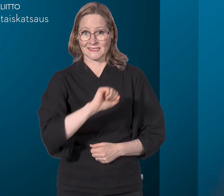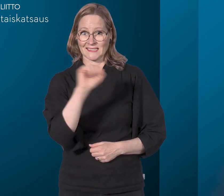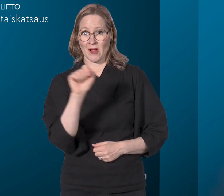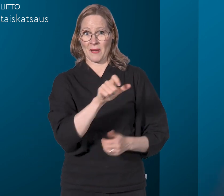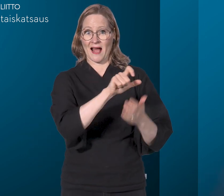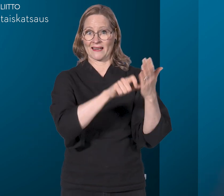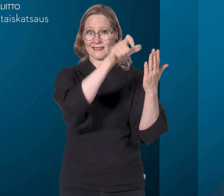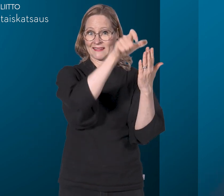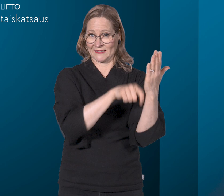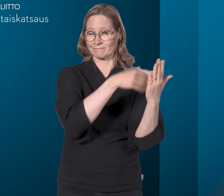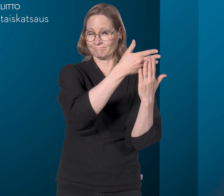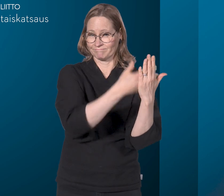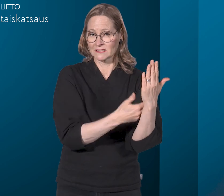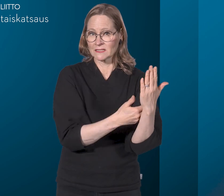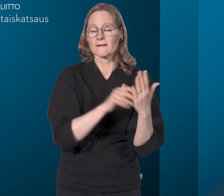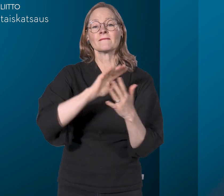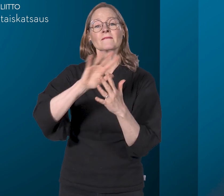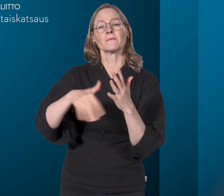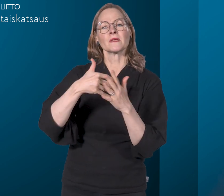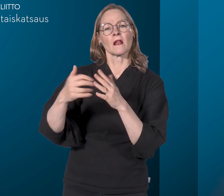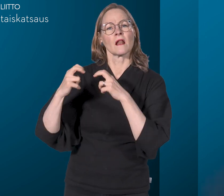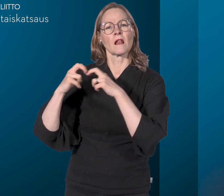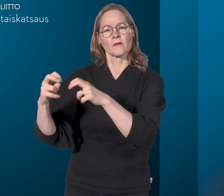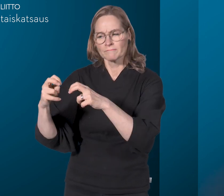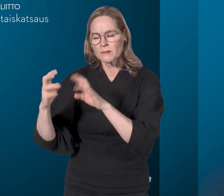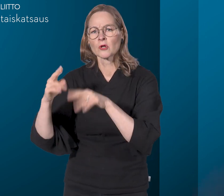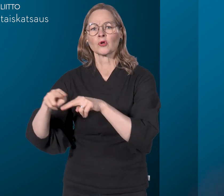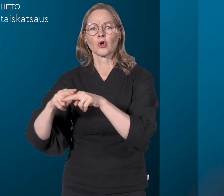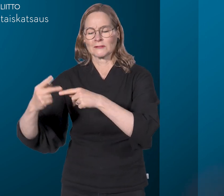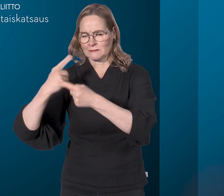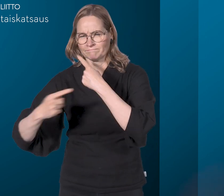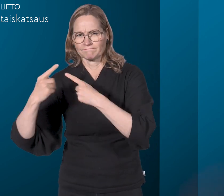Viittomakielten lautakunta käsitteli Jantusen artikkelia kokouksessaan -